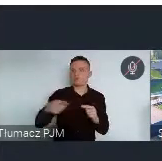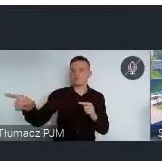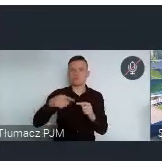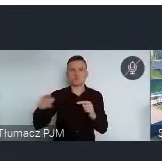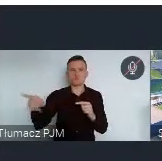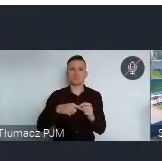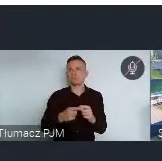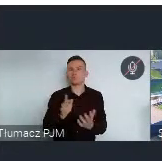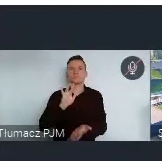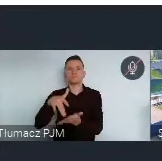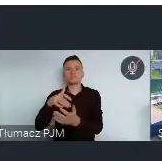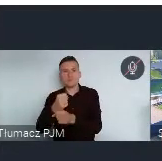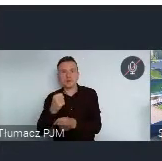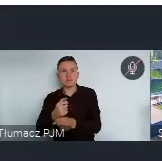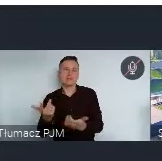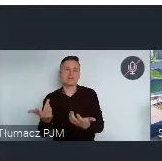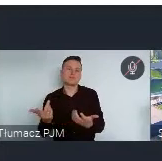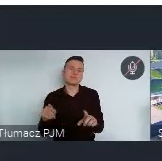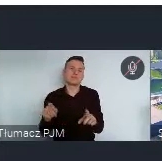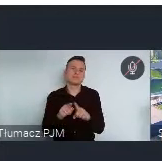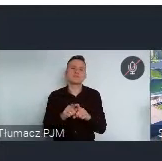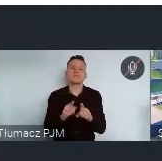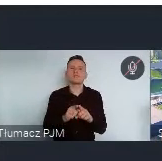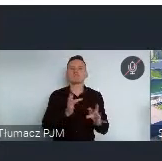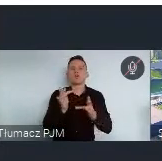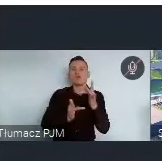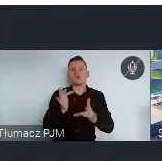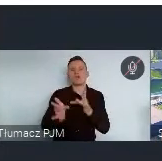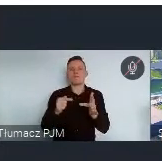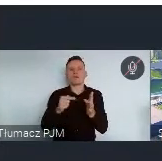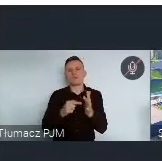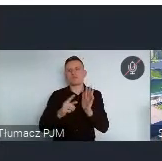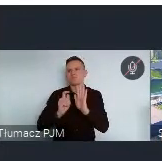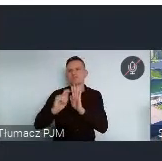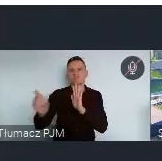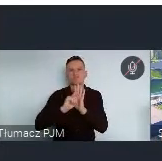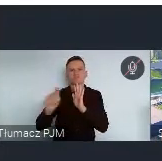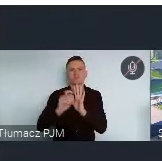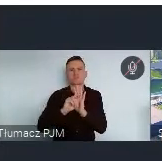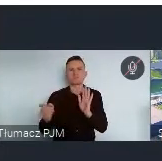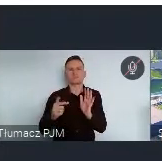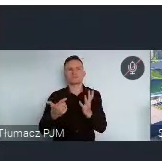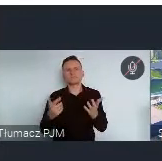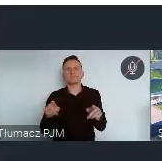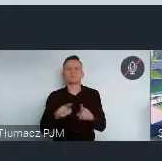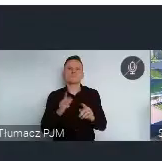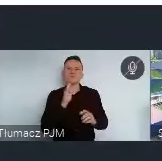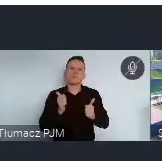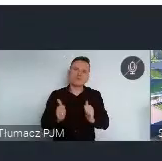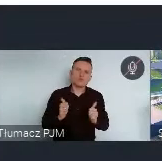a także korzystanie z roweru jako środka komunikacji w celach turystycznych, rekreacyjnych i zakupowych.